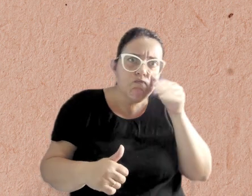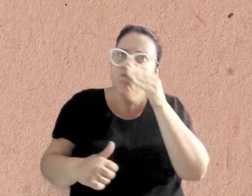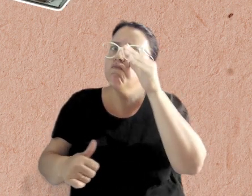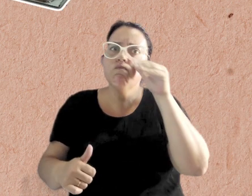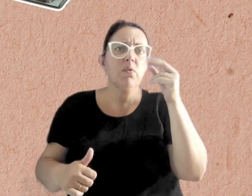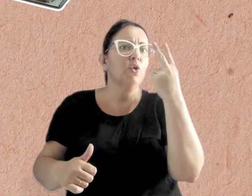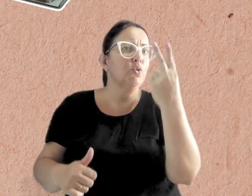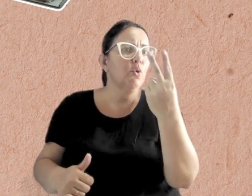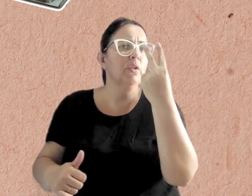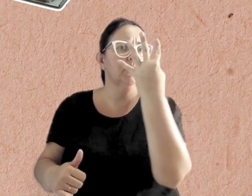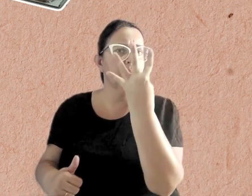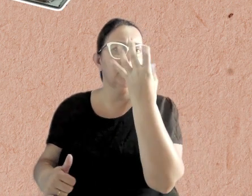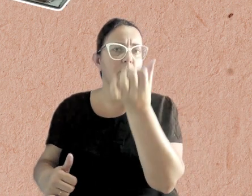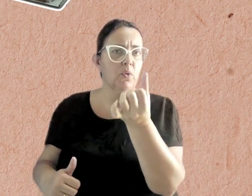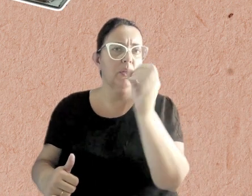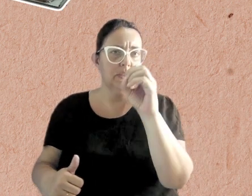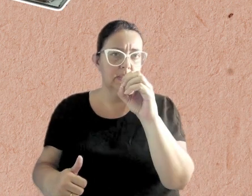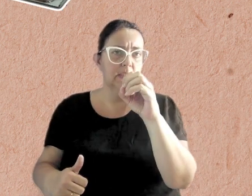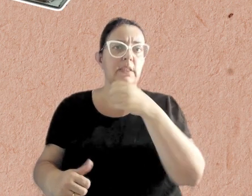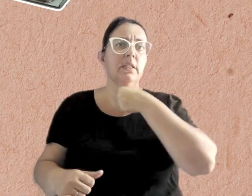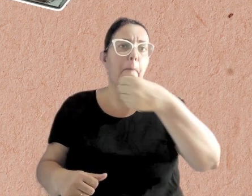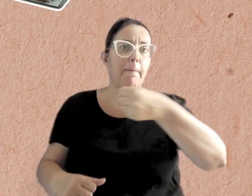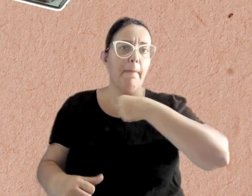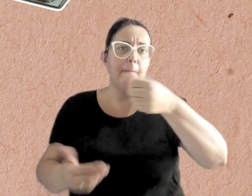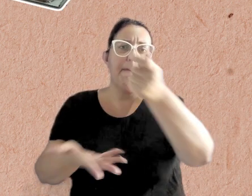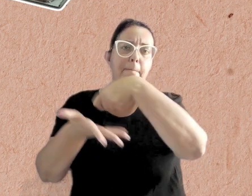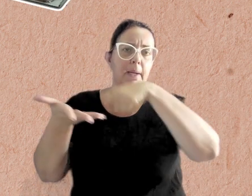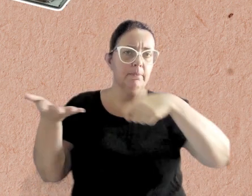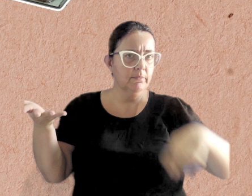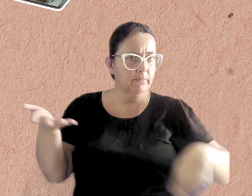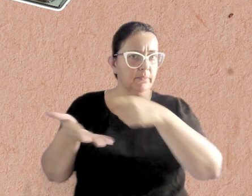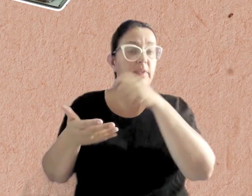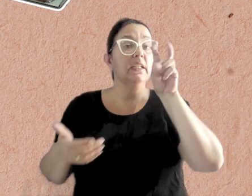2460 páginas de entrevistas transcritas,